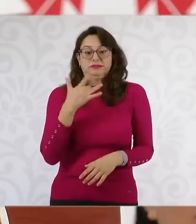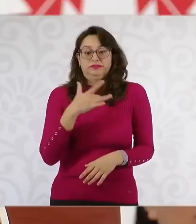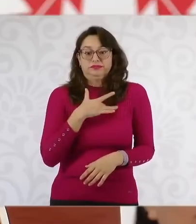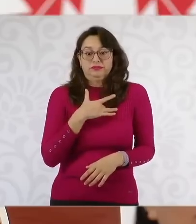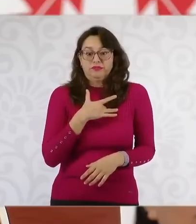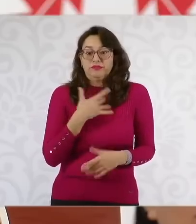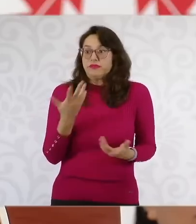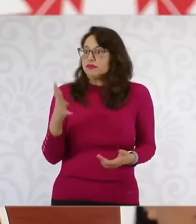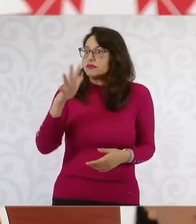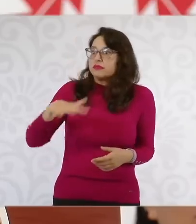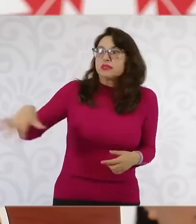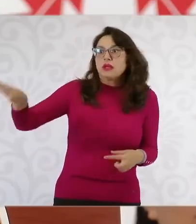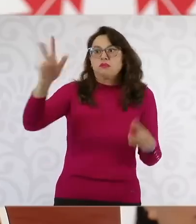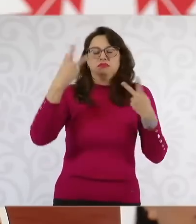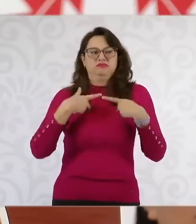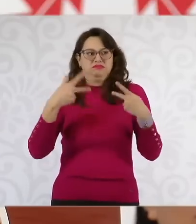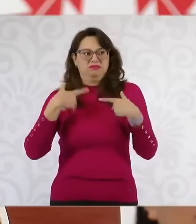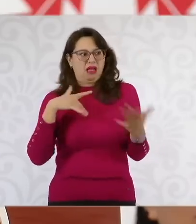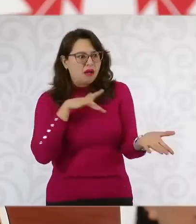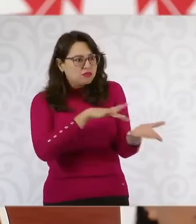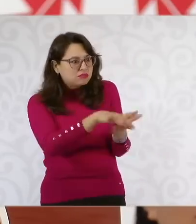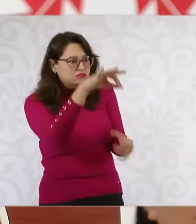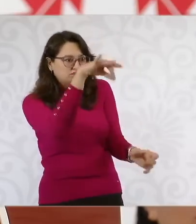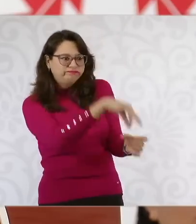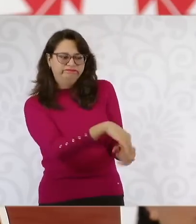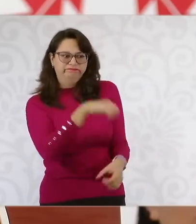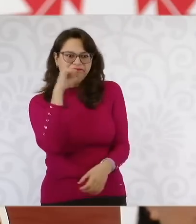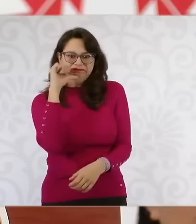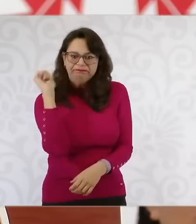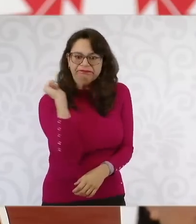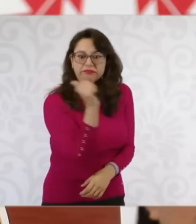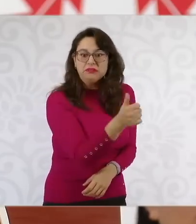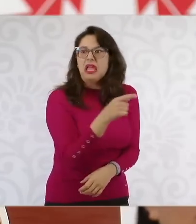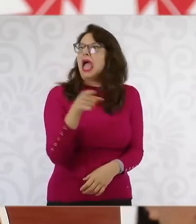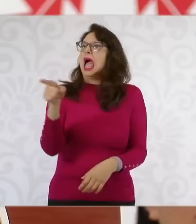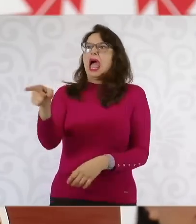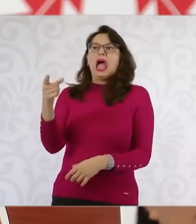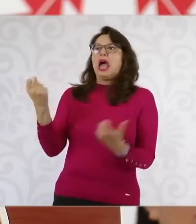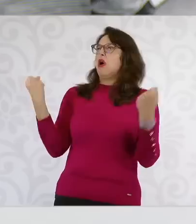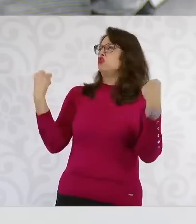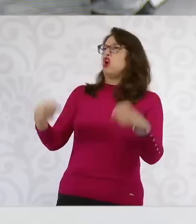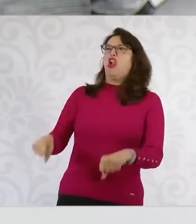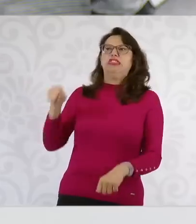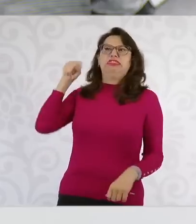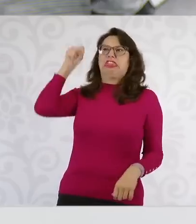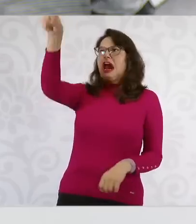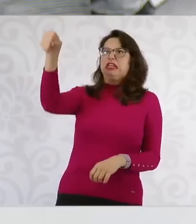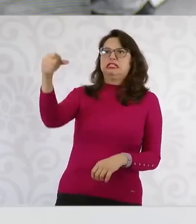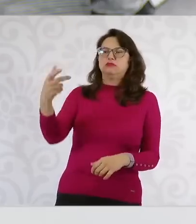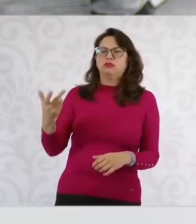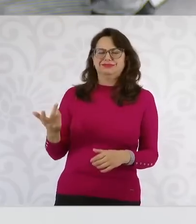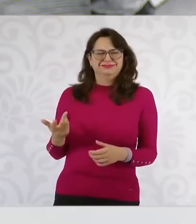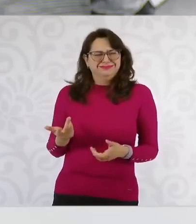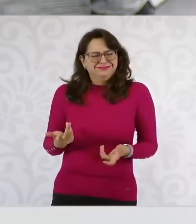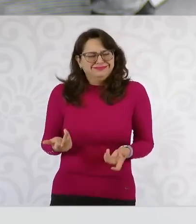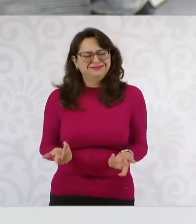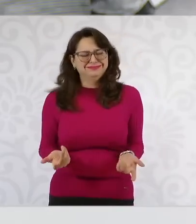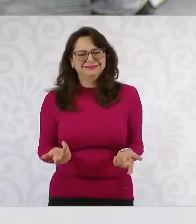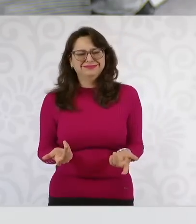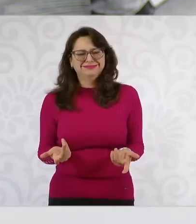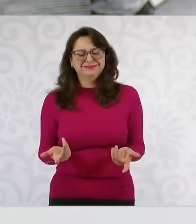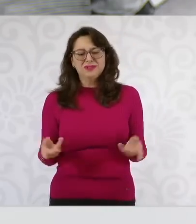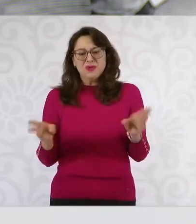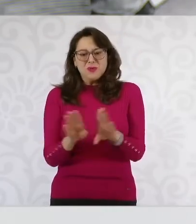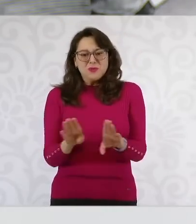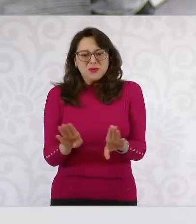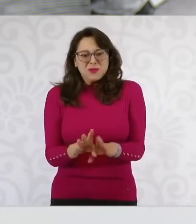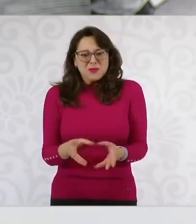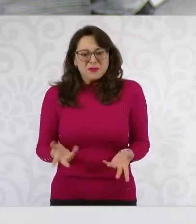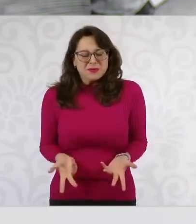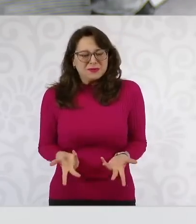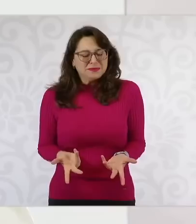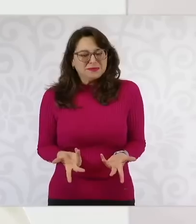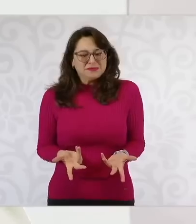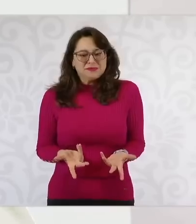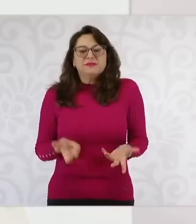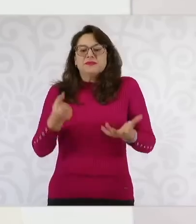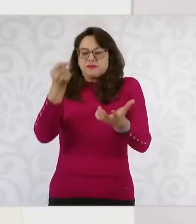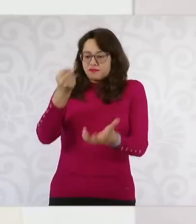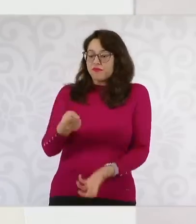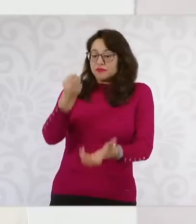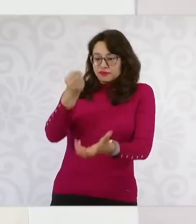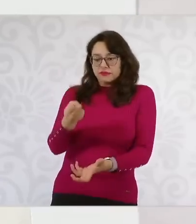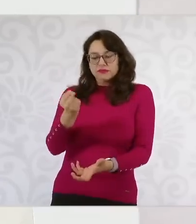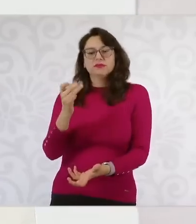ellos Entonces hay recursos hay un manejo del presupuesto honesto que es lo más importante